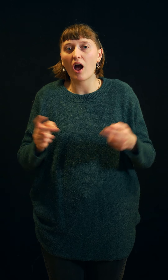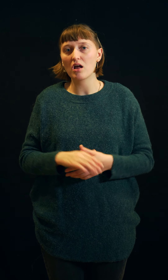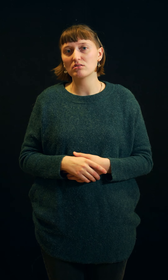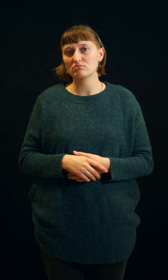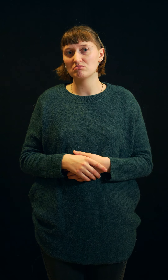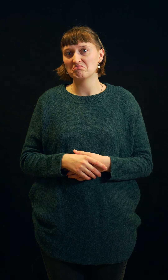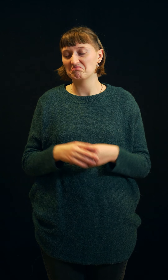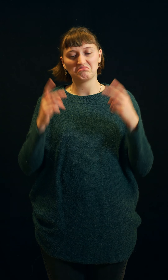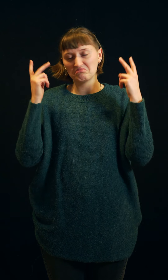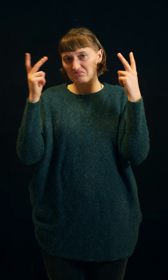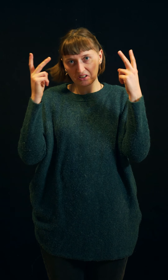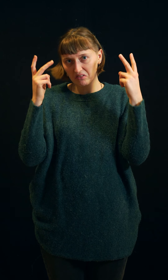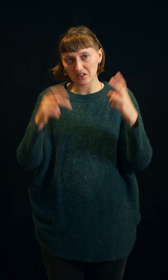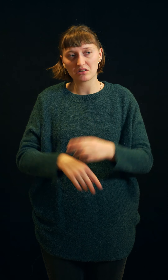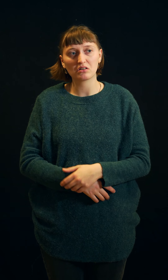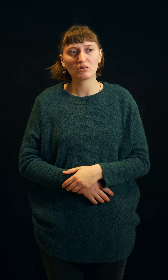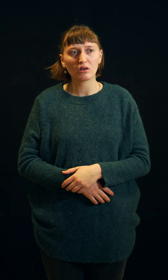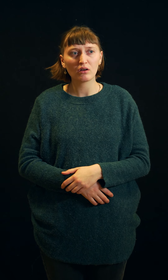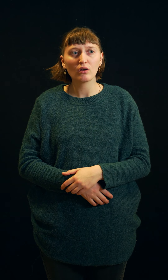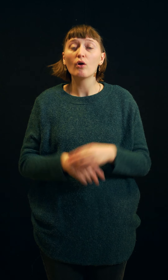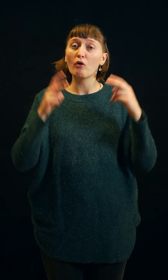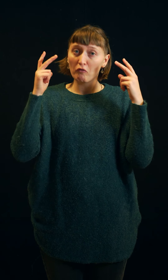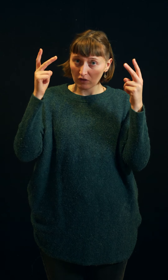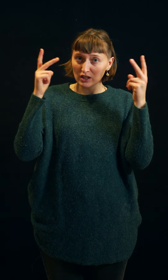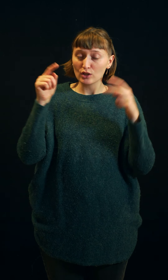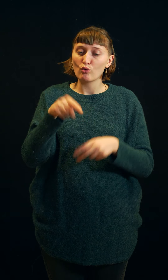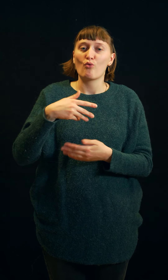Aber das ist auch nicht wichtig.